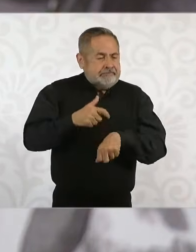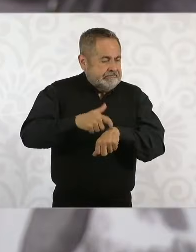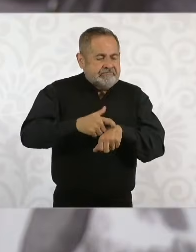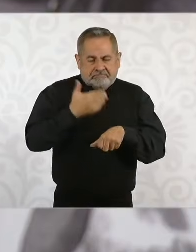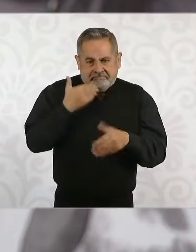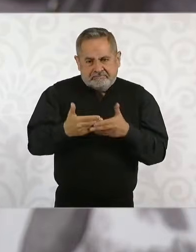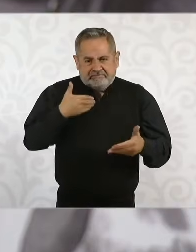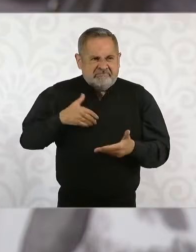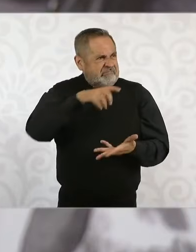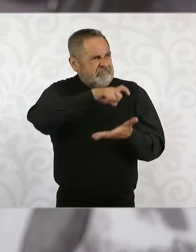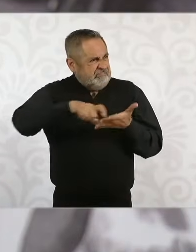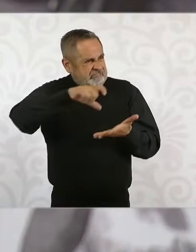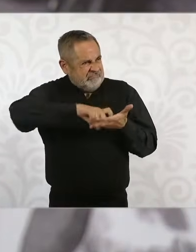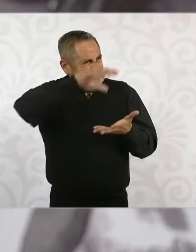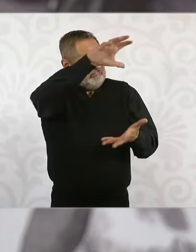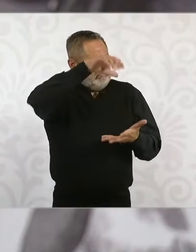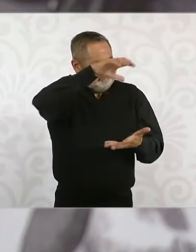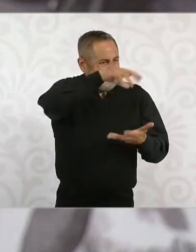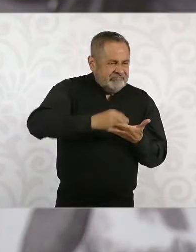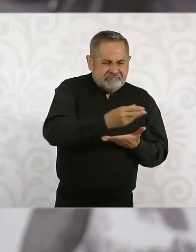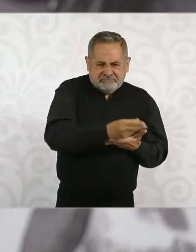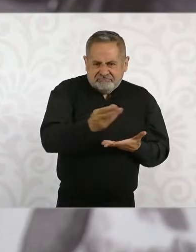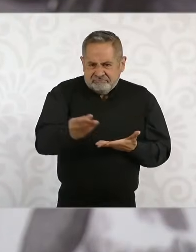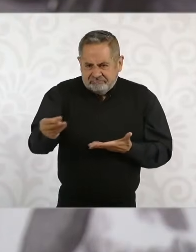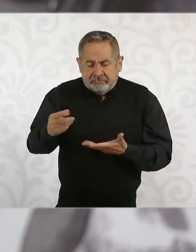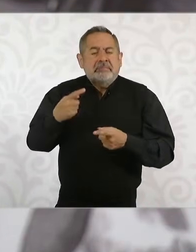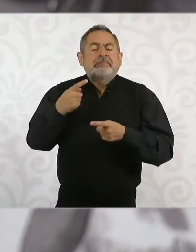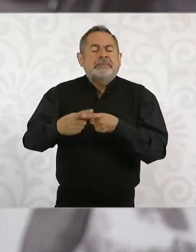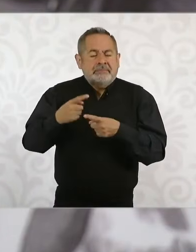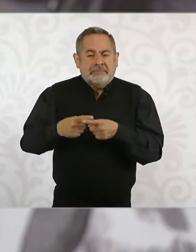el abasto en todos los centros de salud y hospitales, lo que busca es propiciar e incentivar